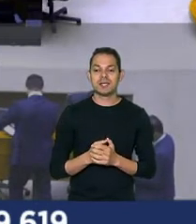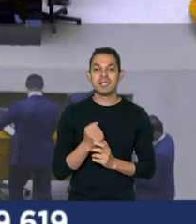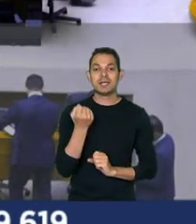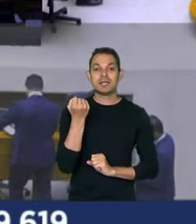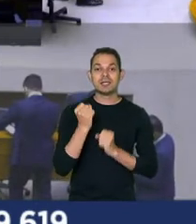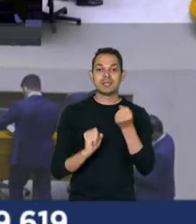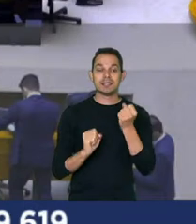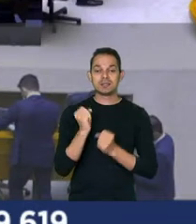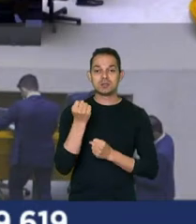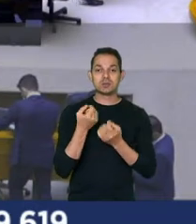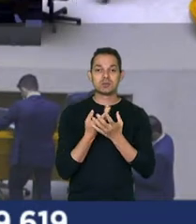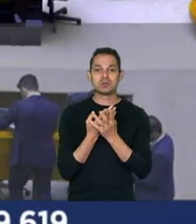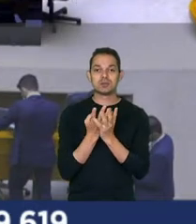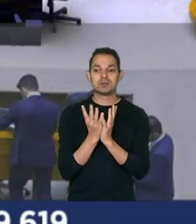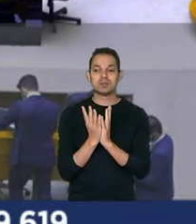IMPORTANTE MESMO RECONHECENDO O DESTAQUE DO PCDOB, NÓS